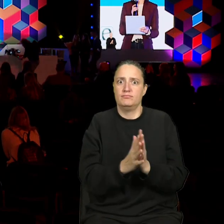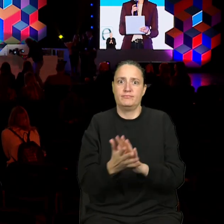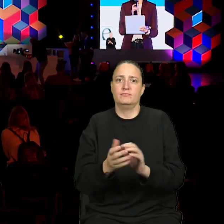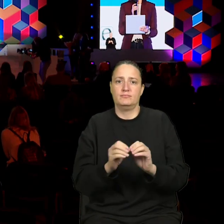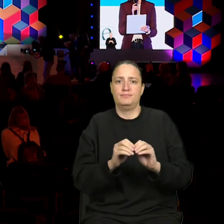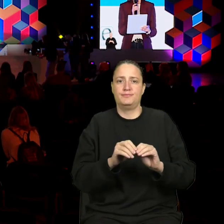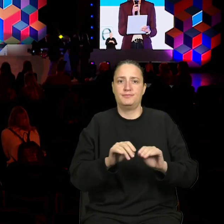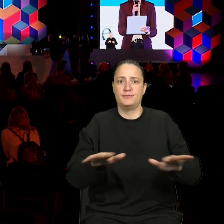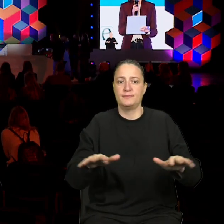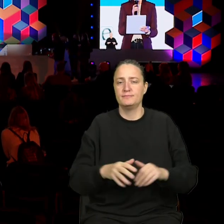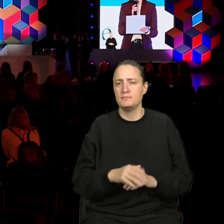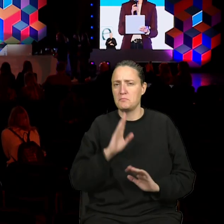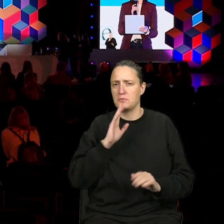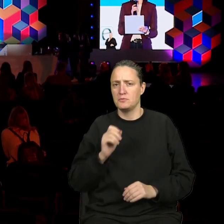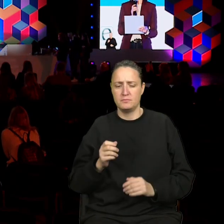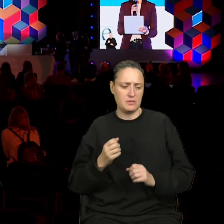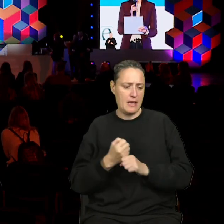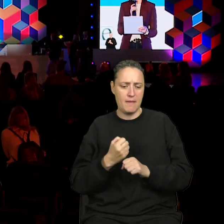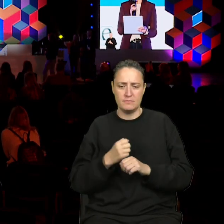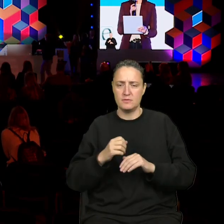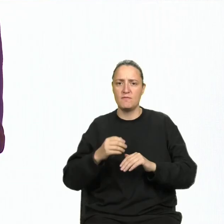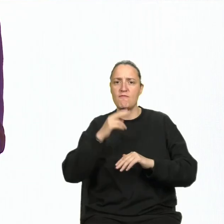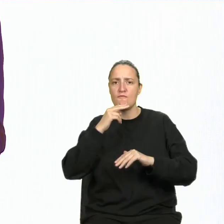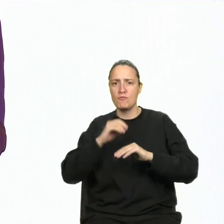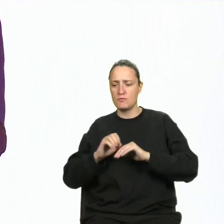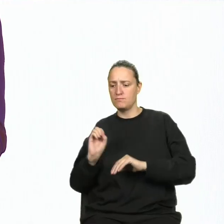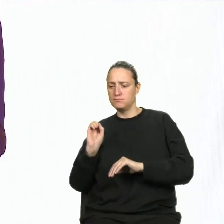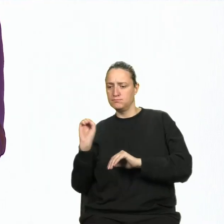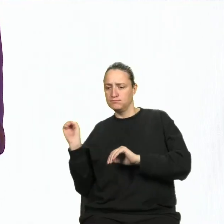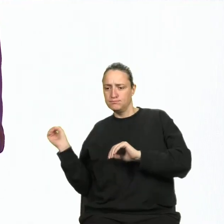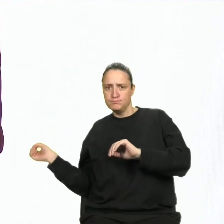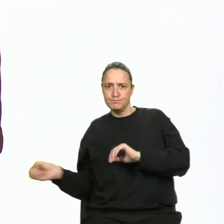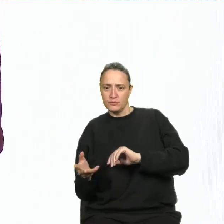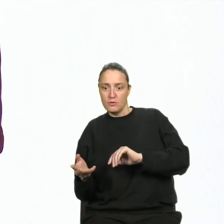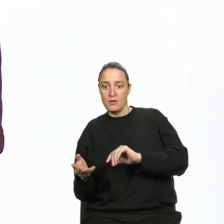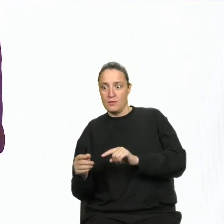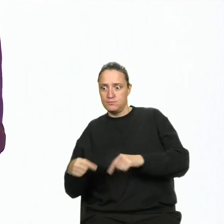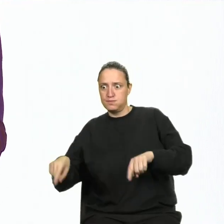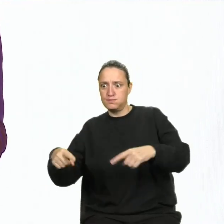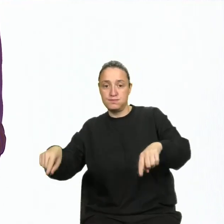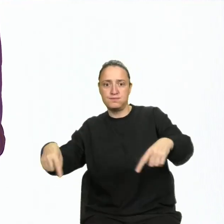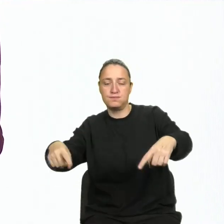docelowo 124 centra edukacji zawodowej w całej Polsce. Tematy,